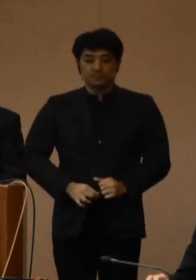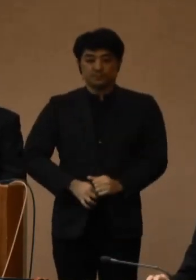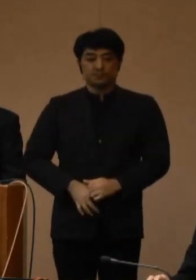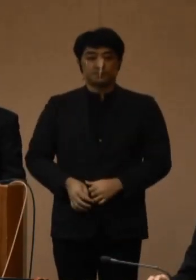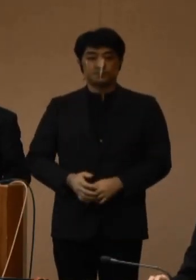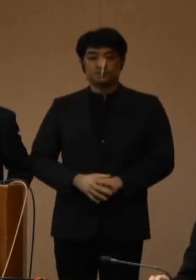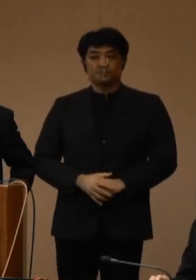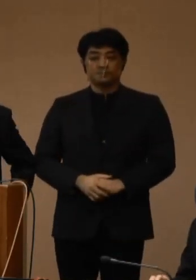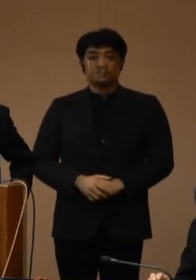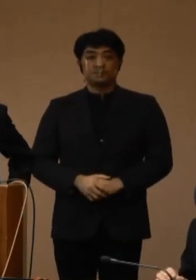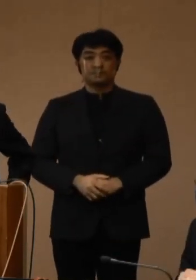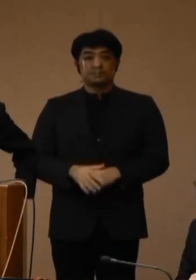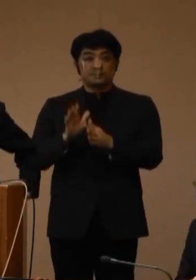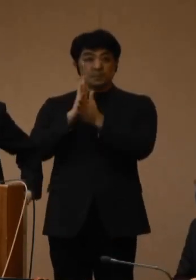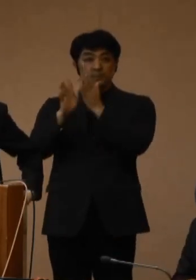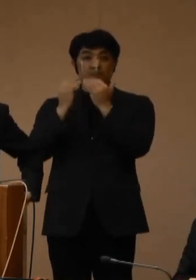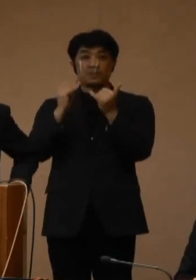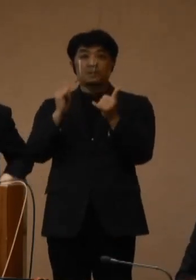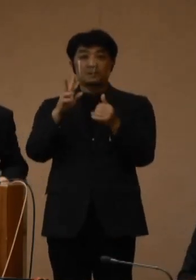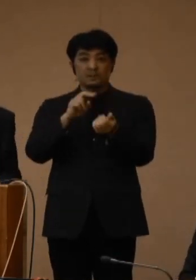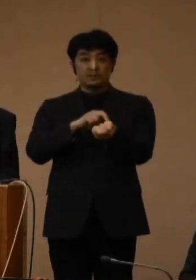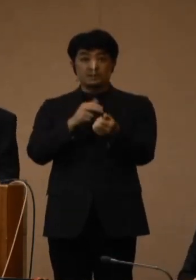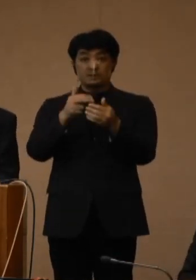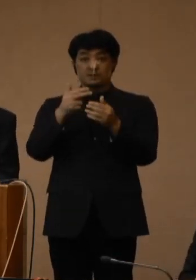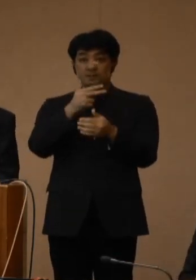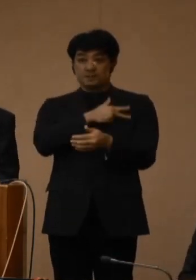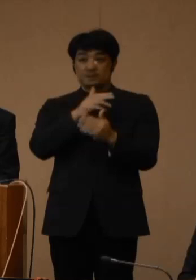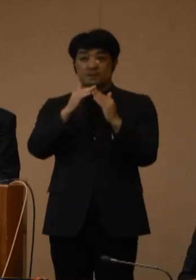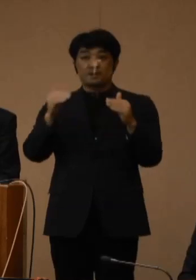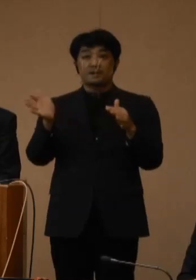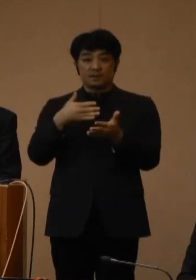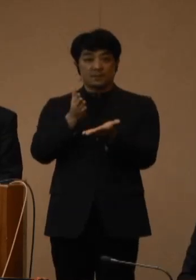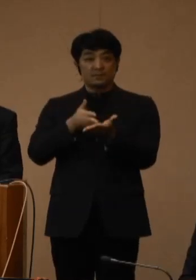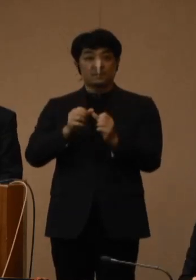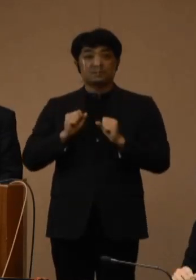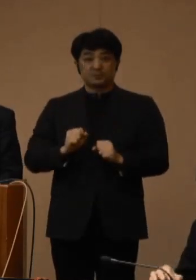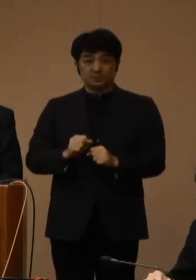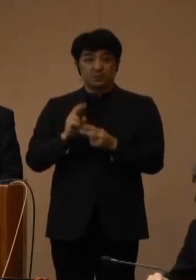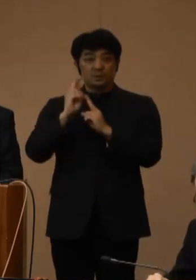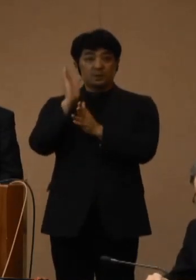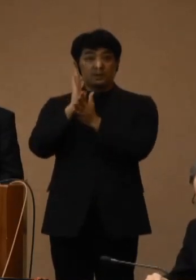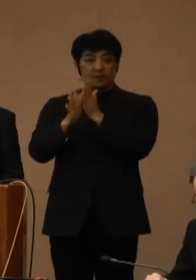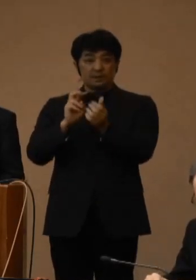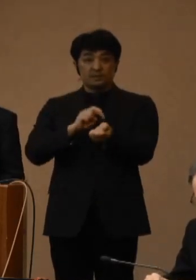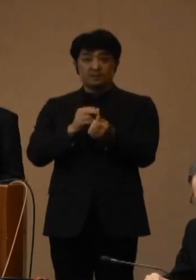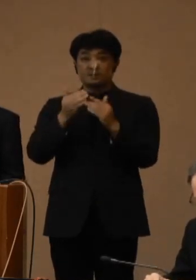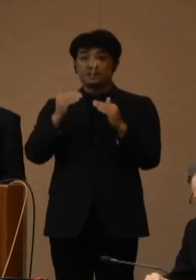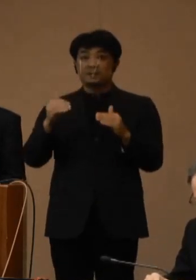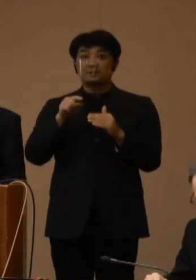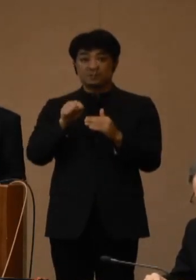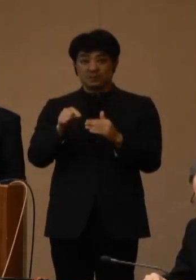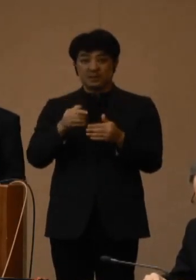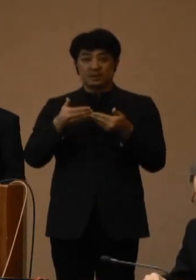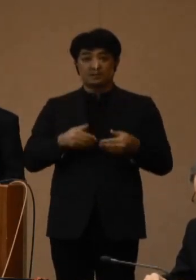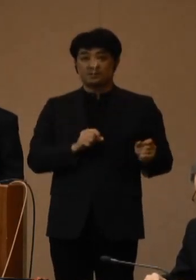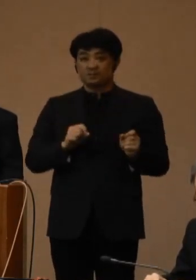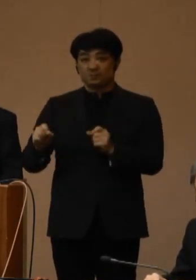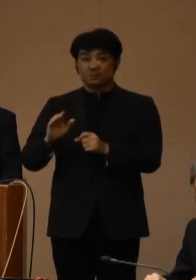県民への医師会からのメッセージ。 沖縄県医師会の安里でございます。